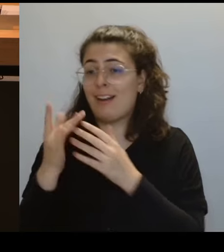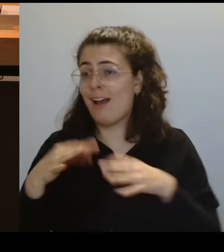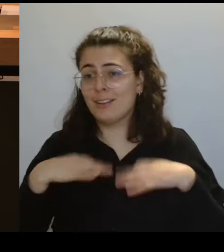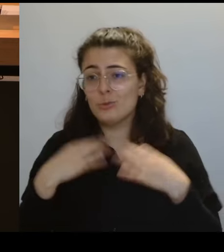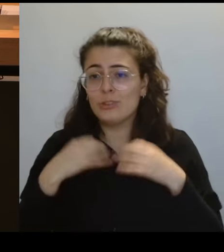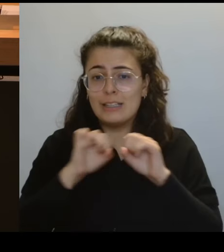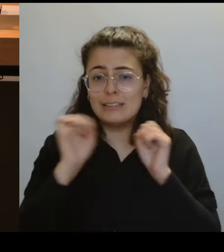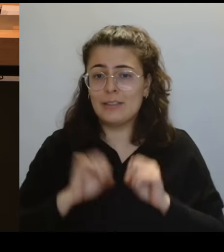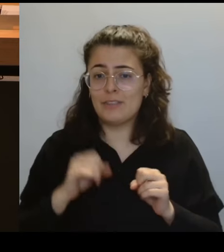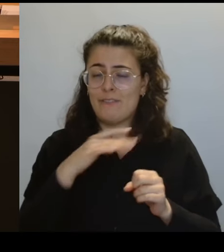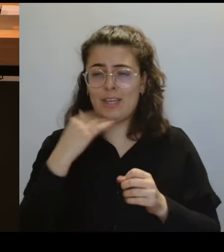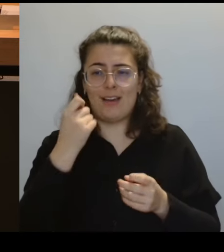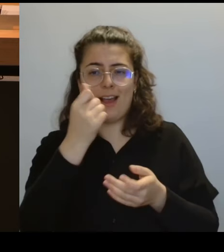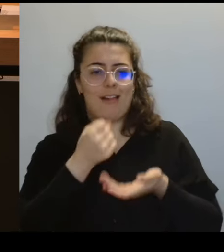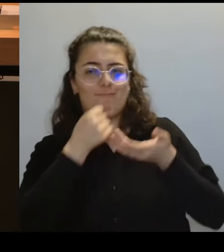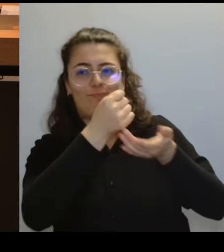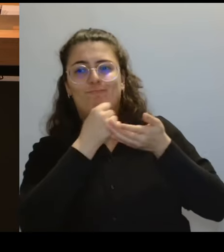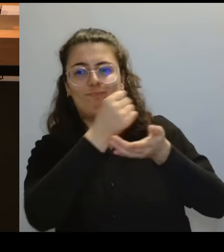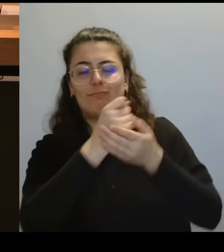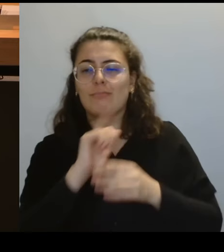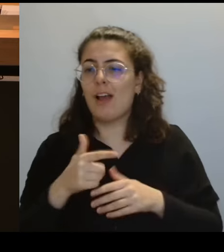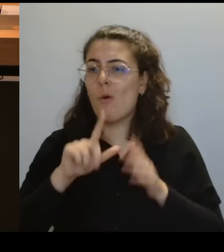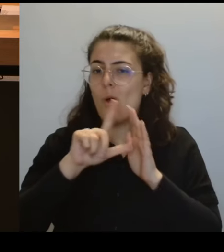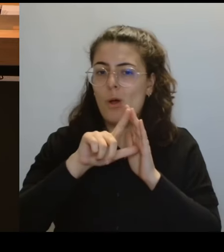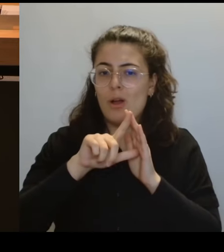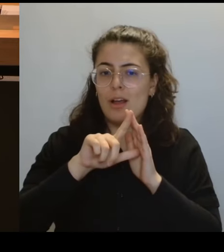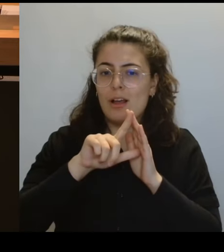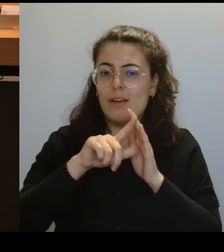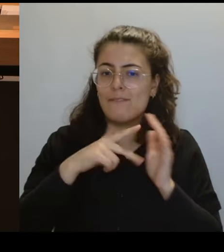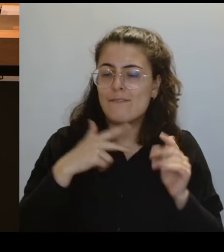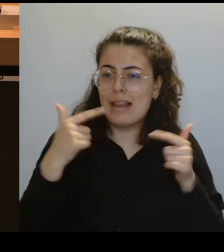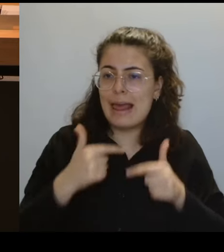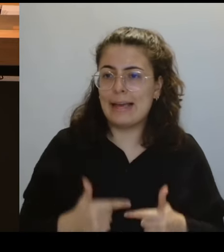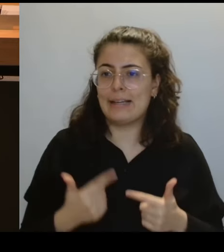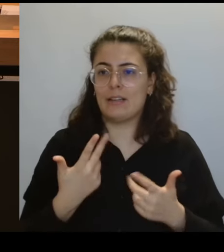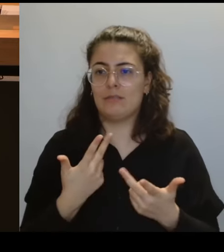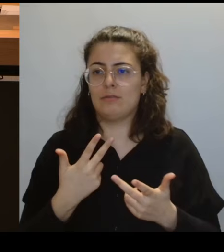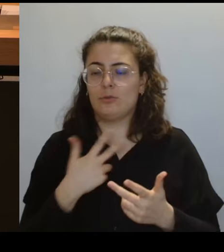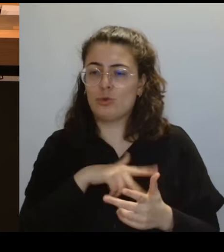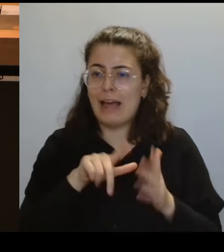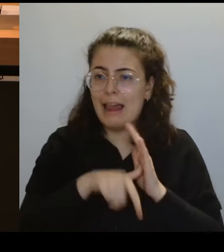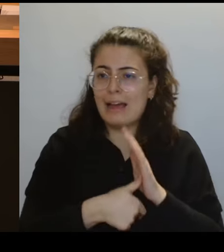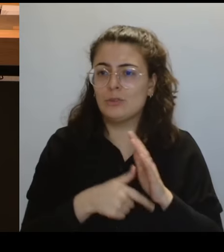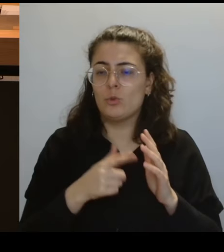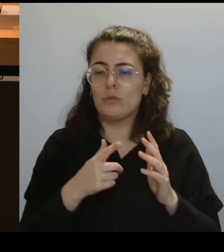soziale Leistungen, sondern auch gesundheitliche Leistungen, das heißt die Schaffung eines Konzepts, das die Pflege mit umfasst,